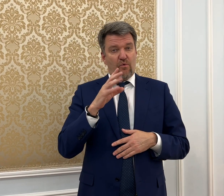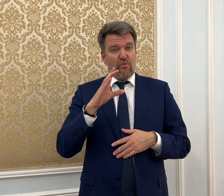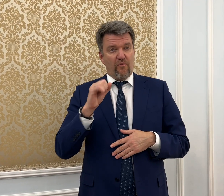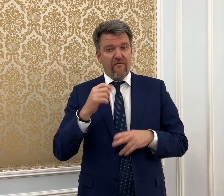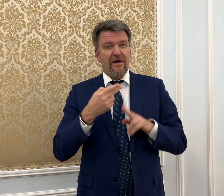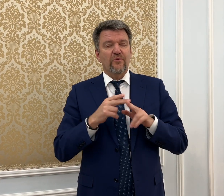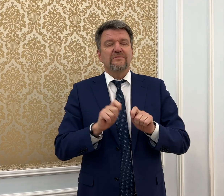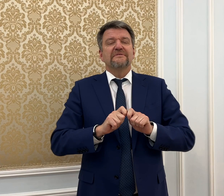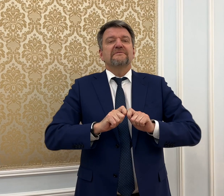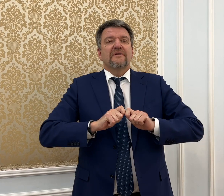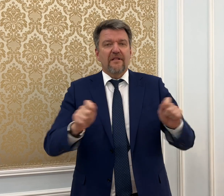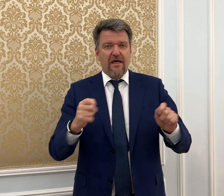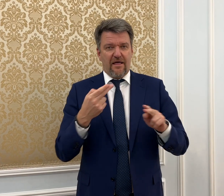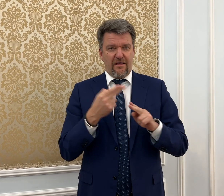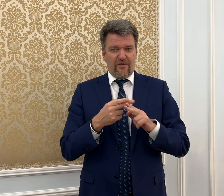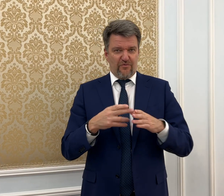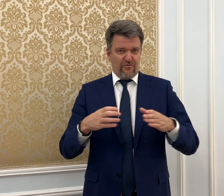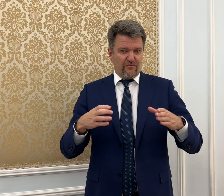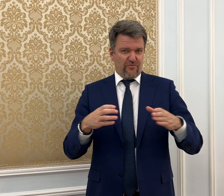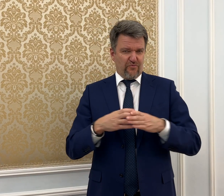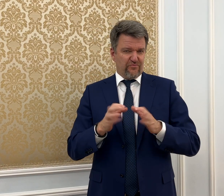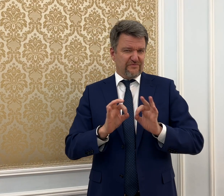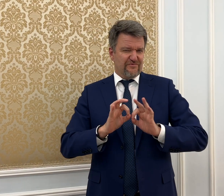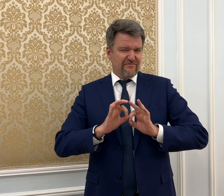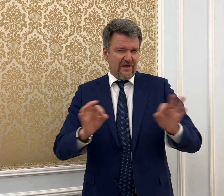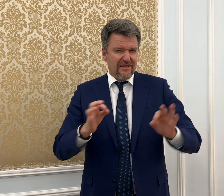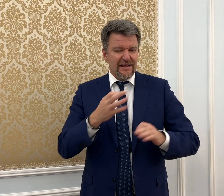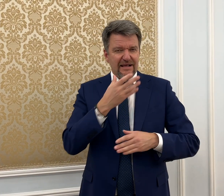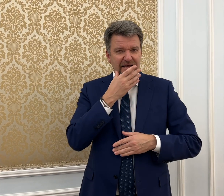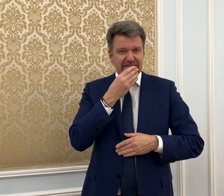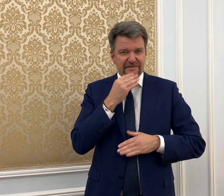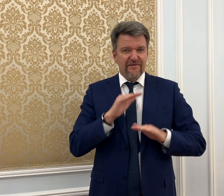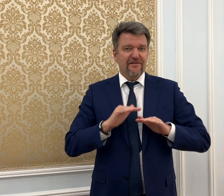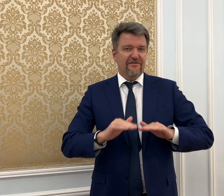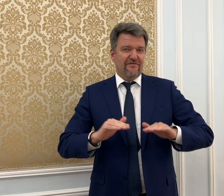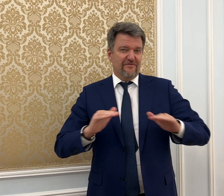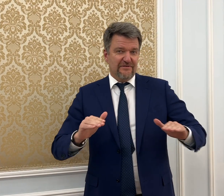которая с самого начала создала этот коллектив замечательных красивых детишек,